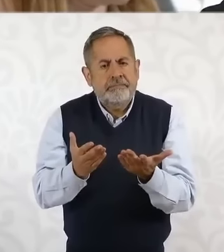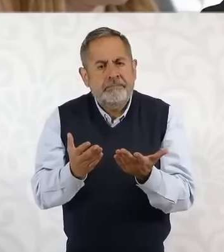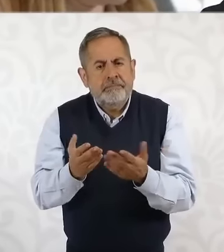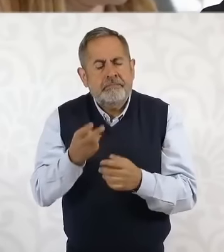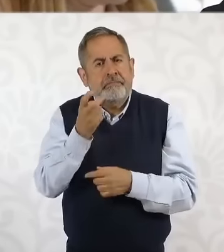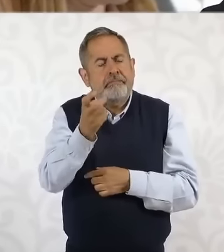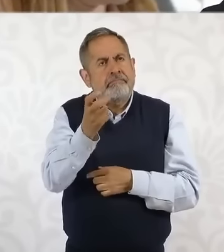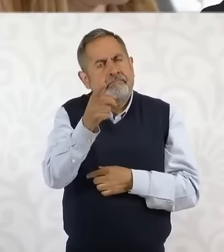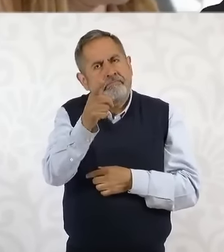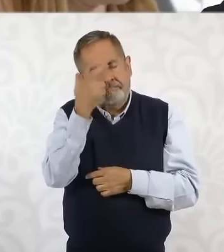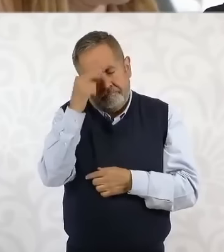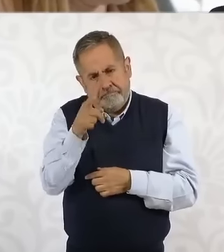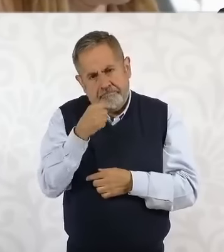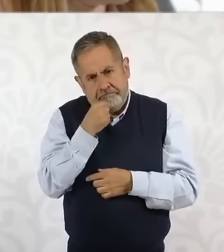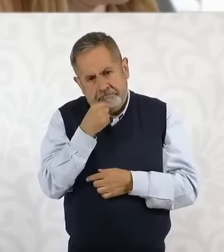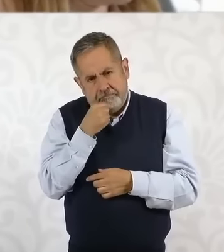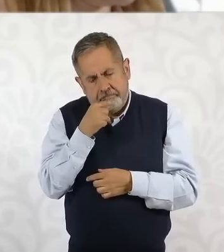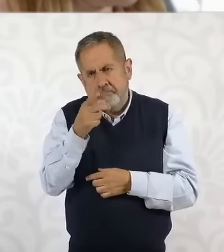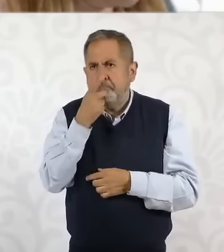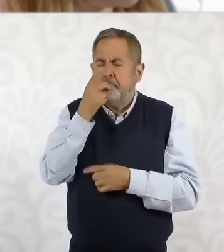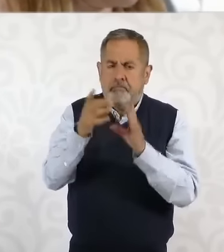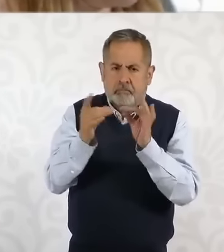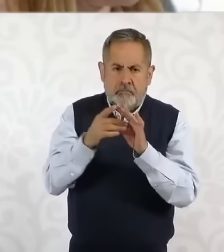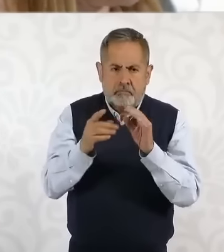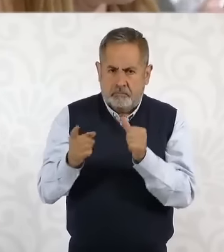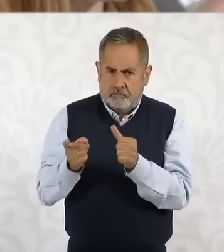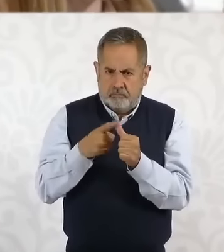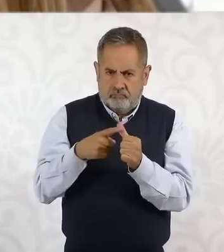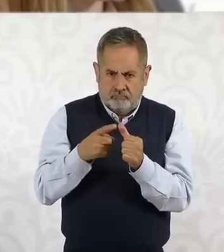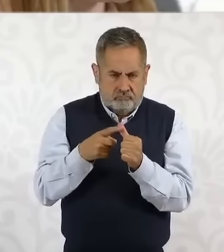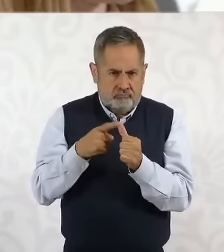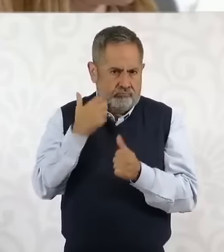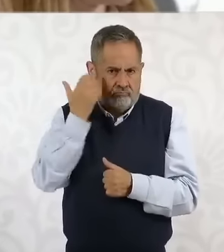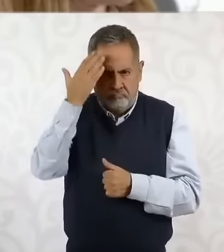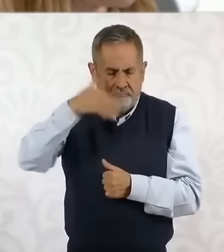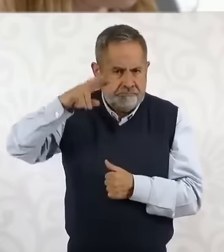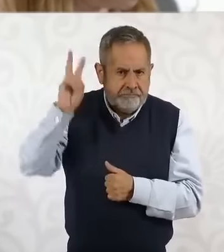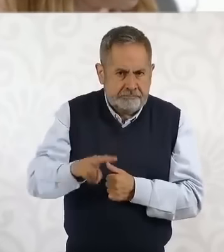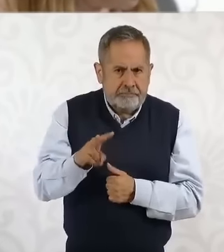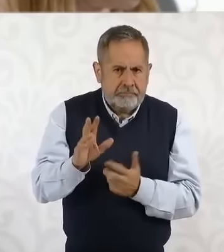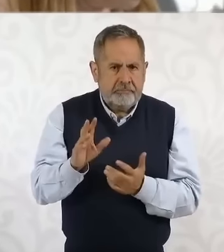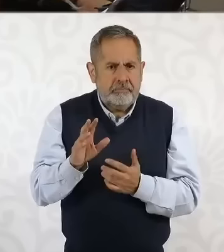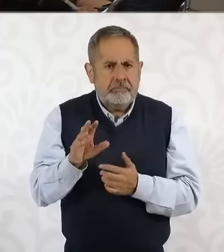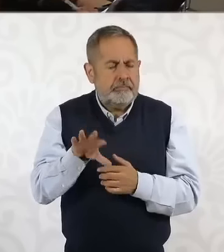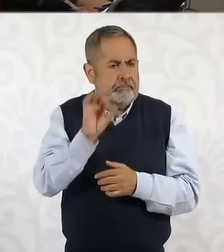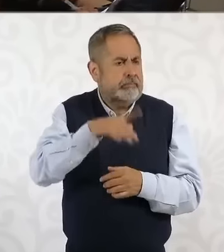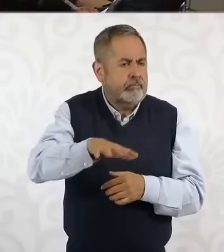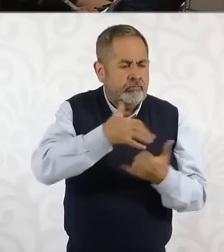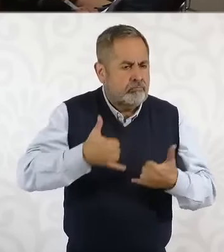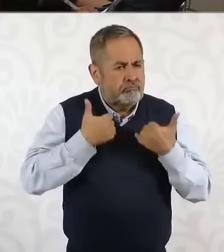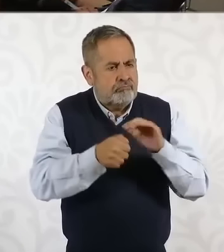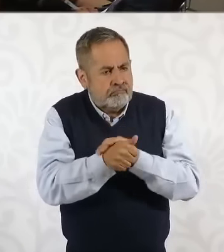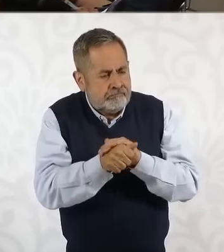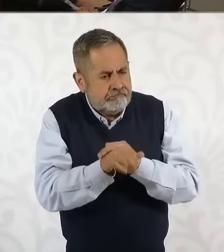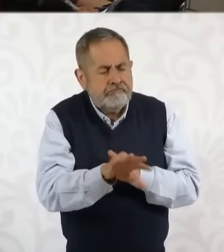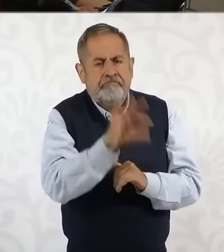lógica que usted tiene que dice, "Lo que queremos es saber la verdad y encontrar a los muchachos."